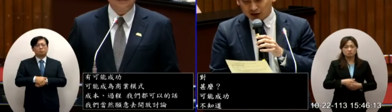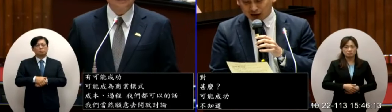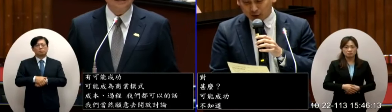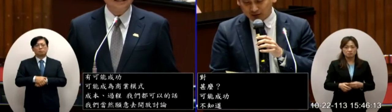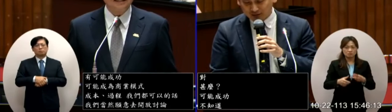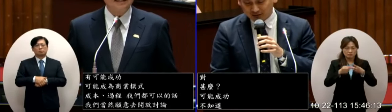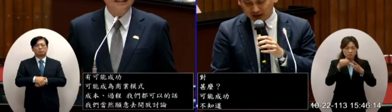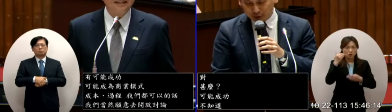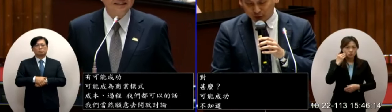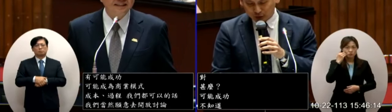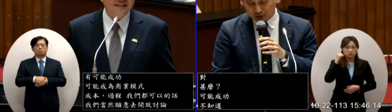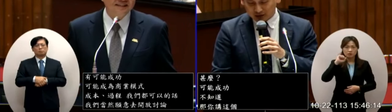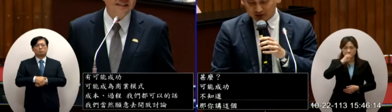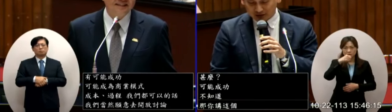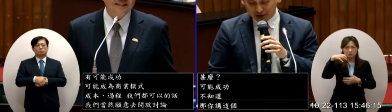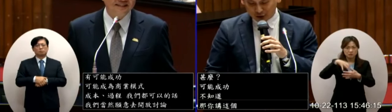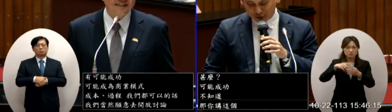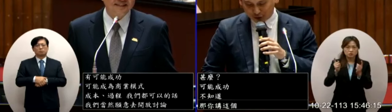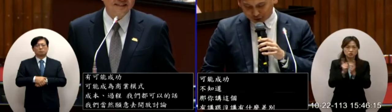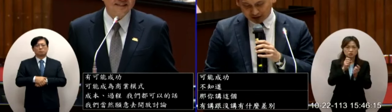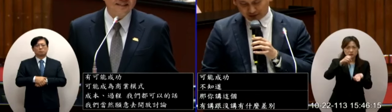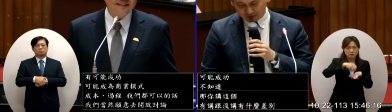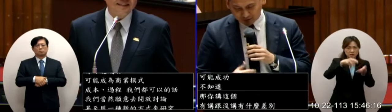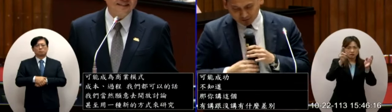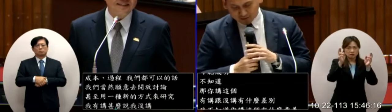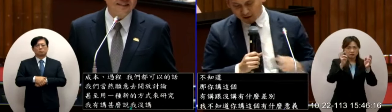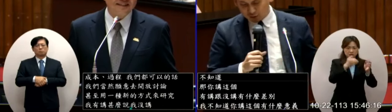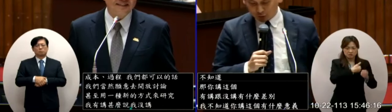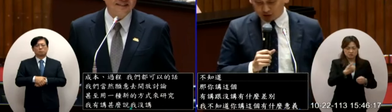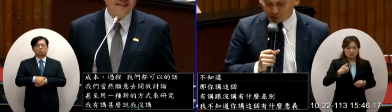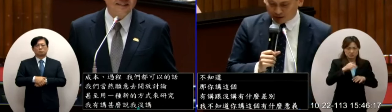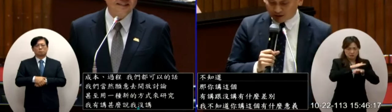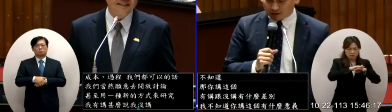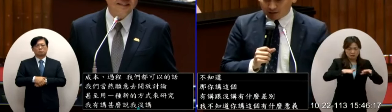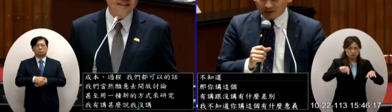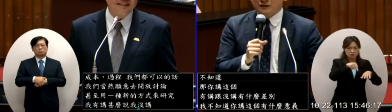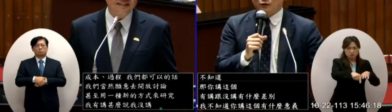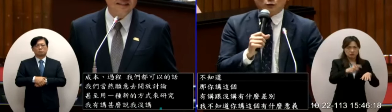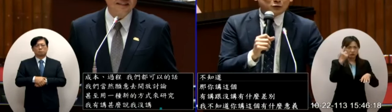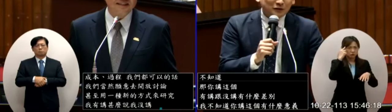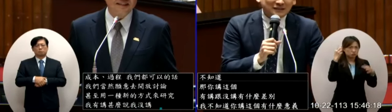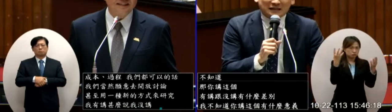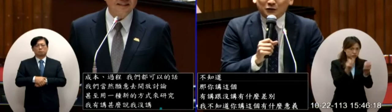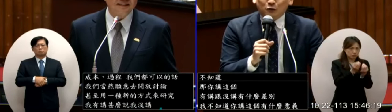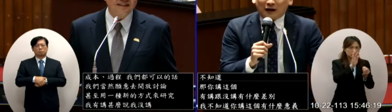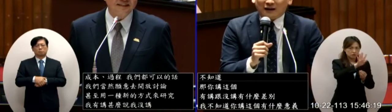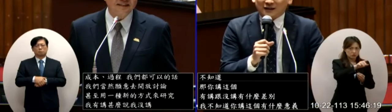只要台灣內部對於核能安全有共識 還有處理核廢料 我覺得你講這句話